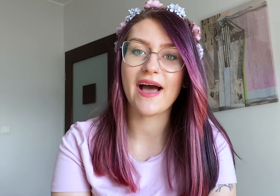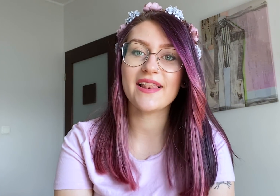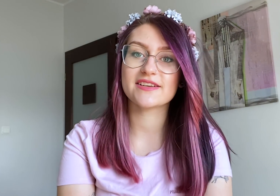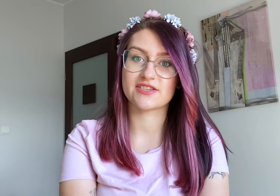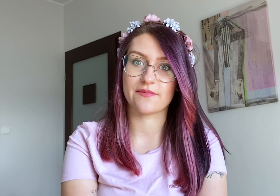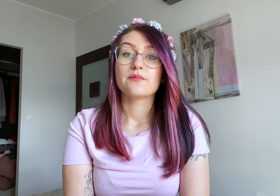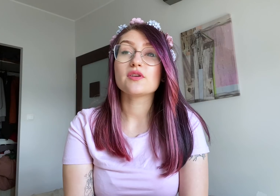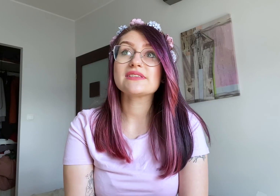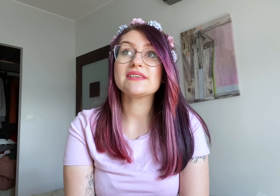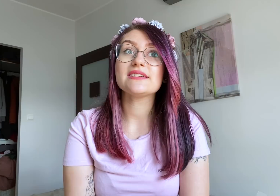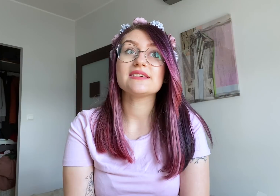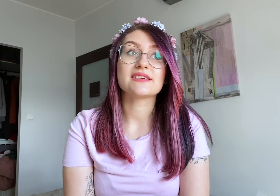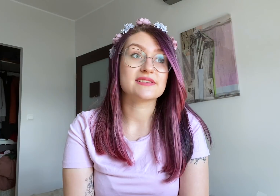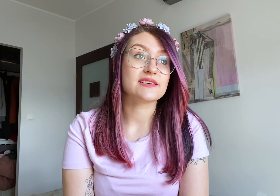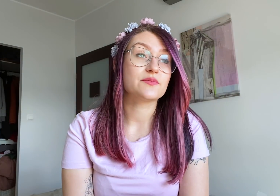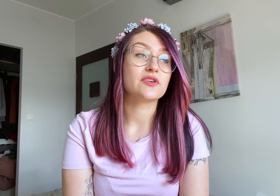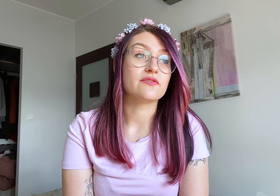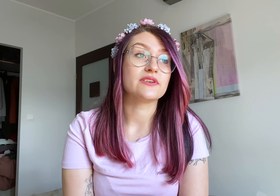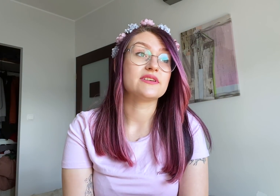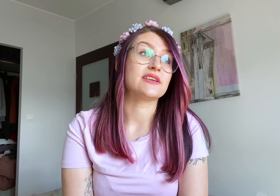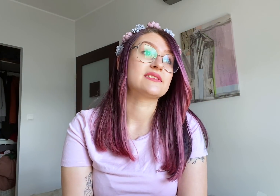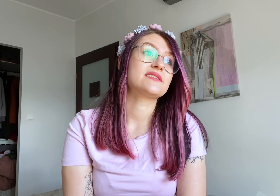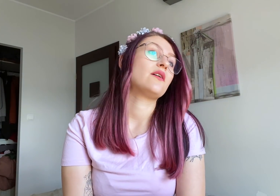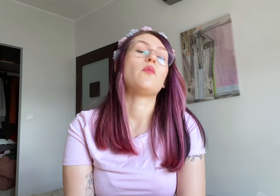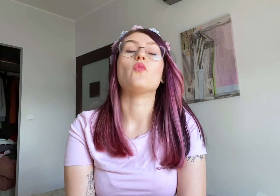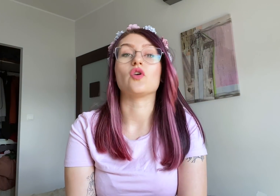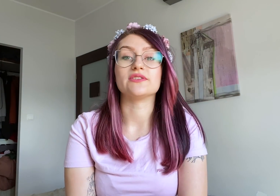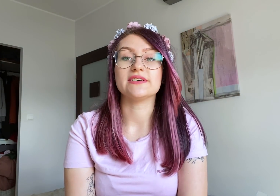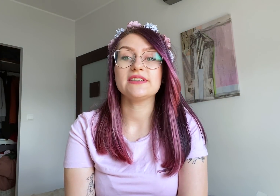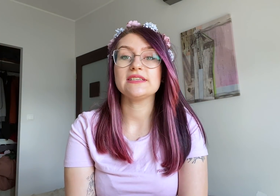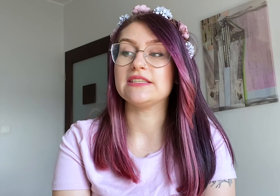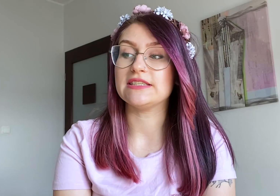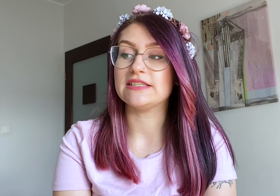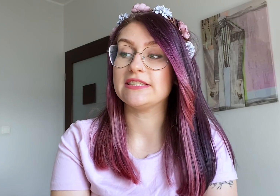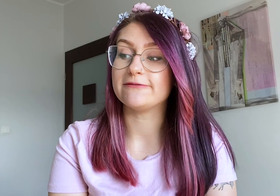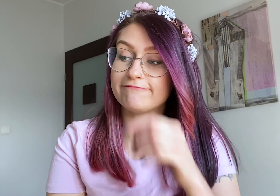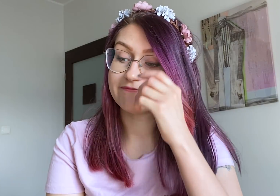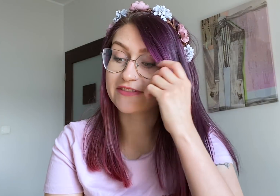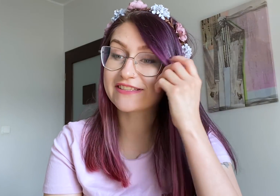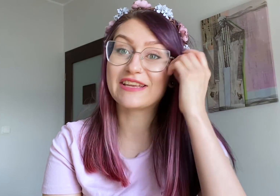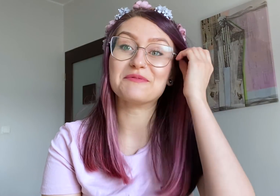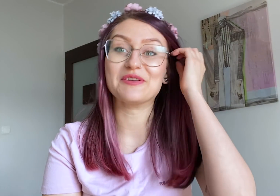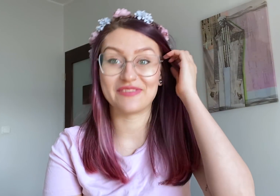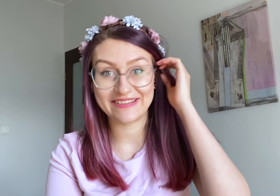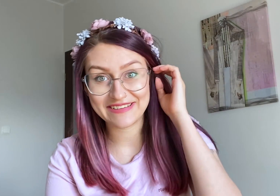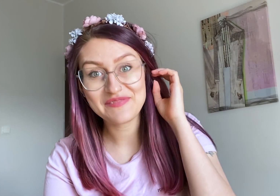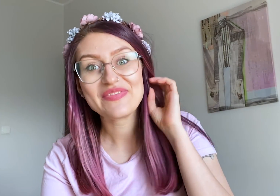ale, że polski język migowy jest młody i dyskryminowany,